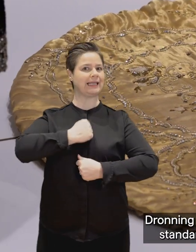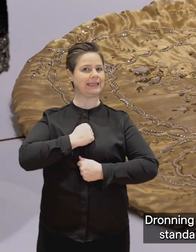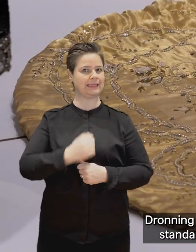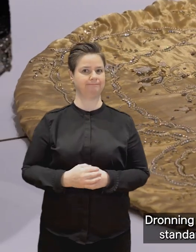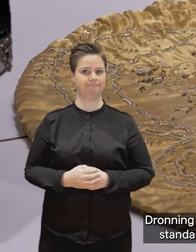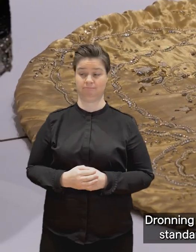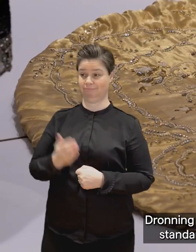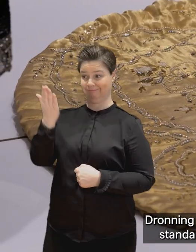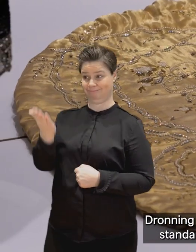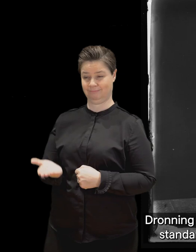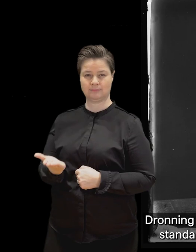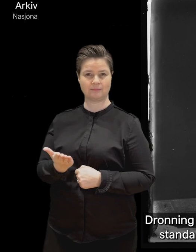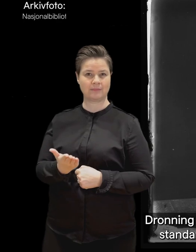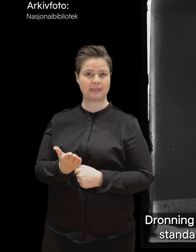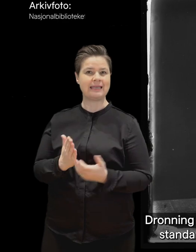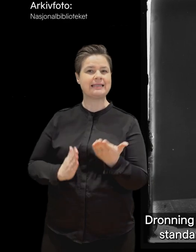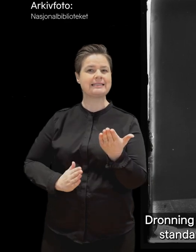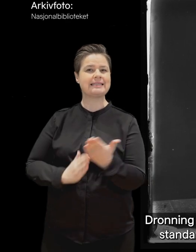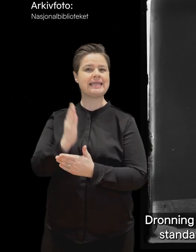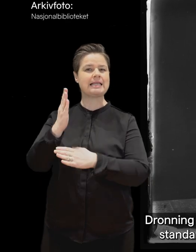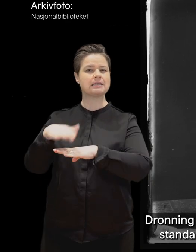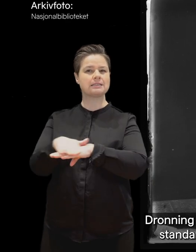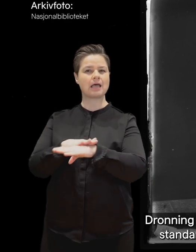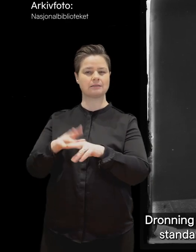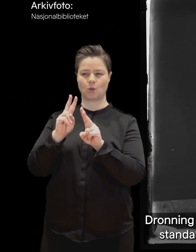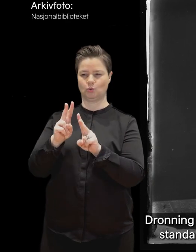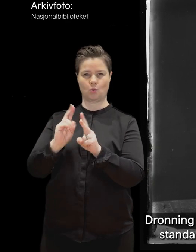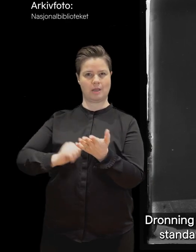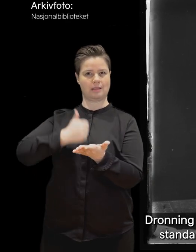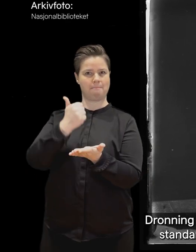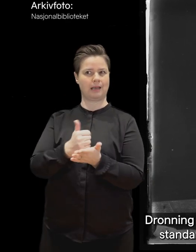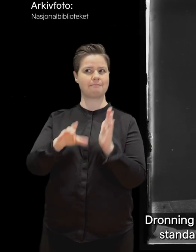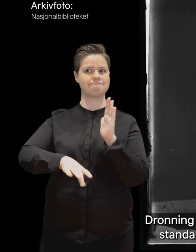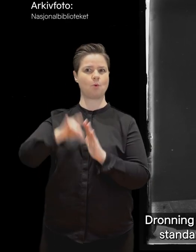Dronning Mauds stilsans satte raskt standarden for moten i Norge,